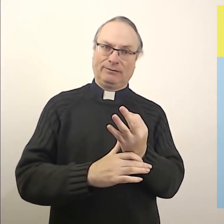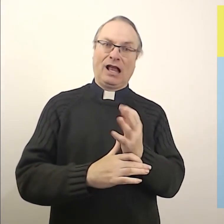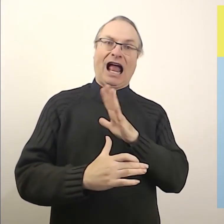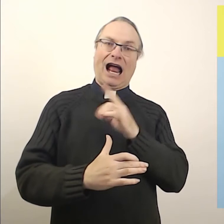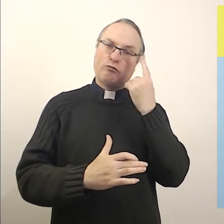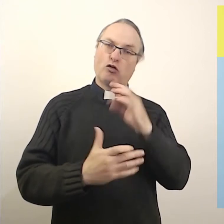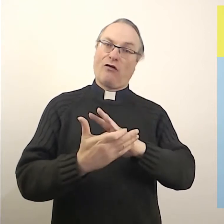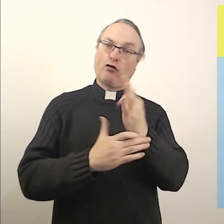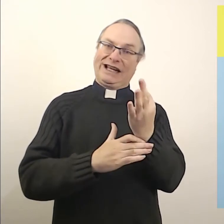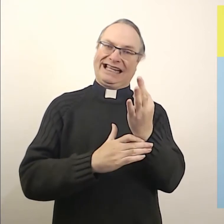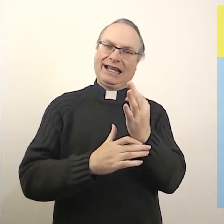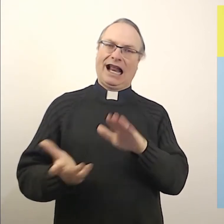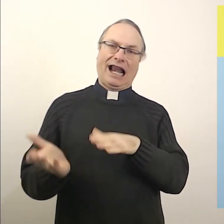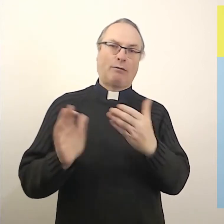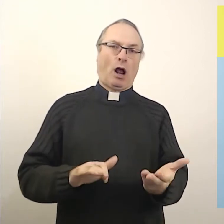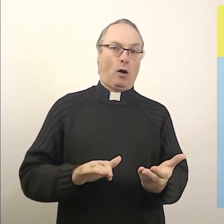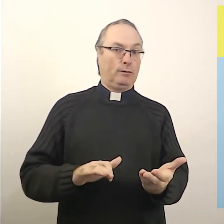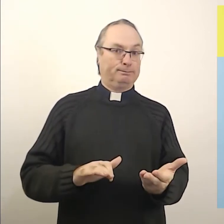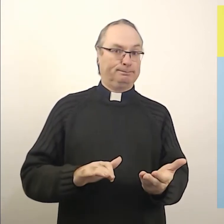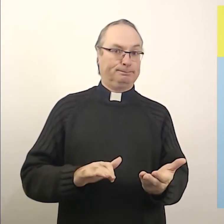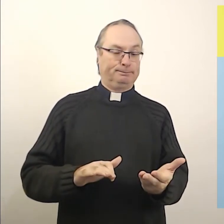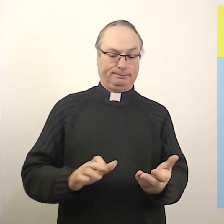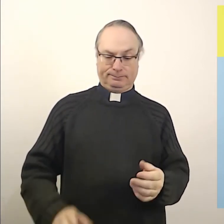a pour fruit la mort.